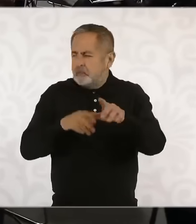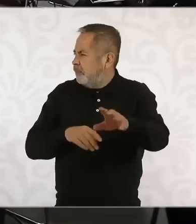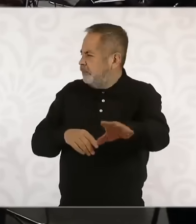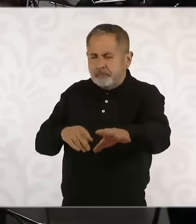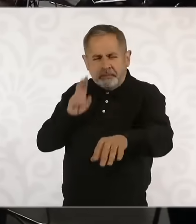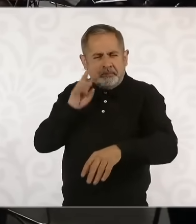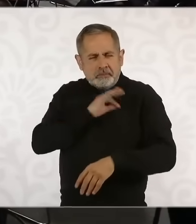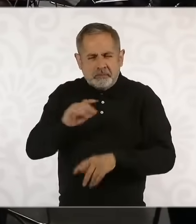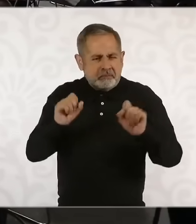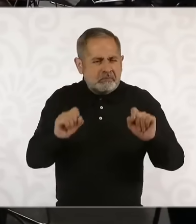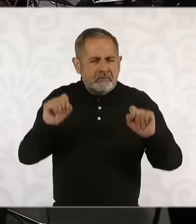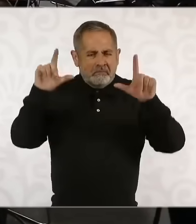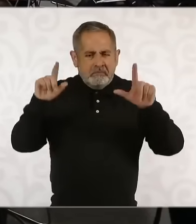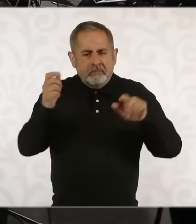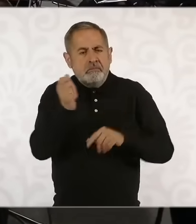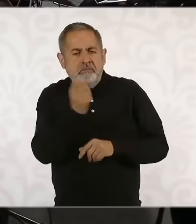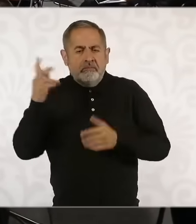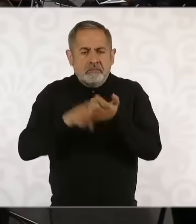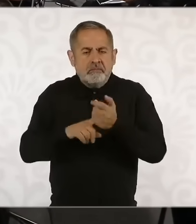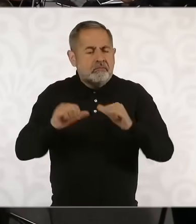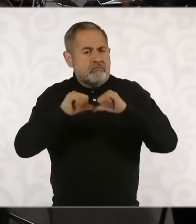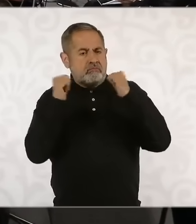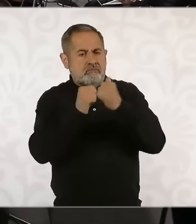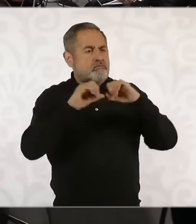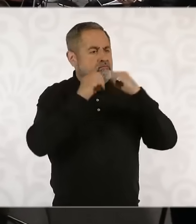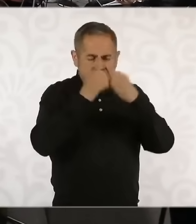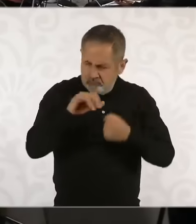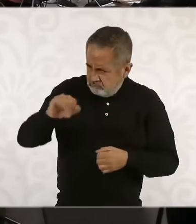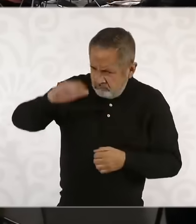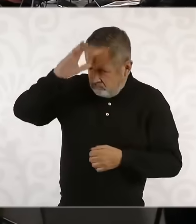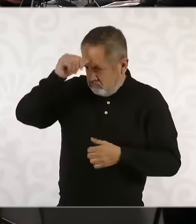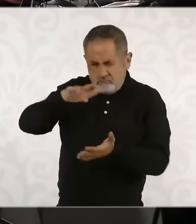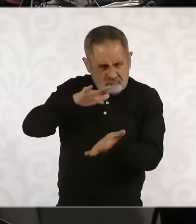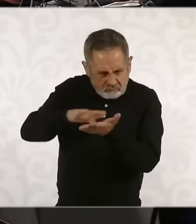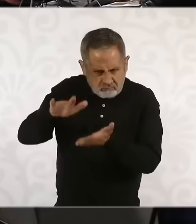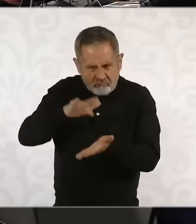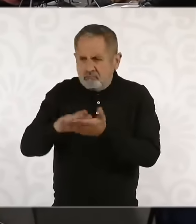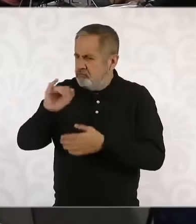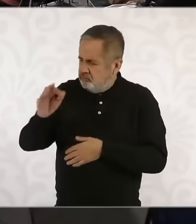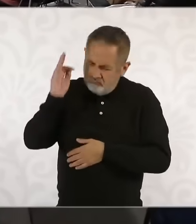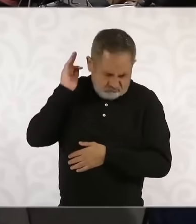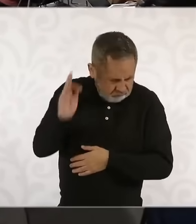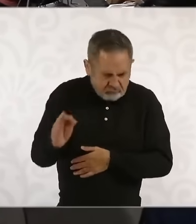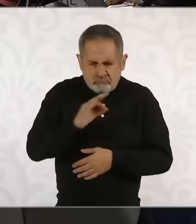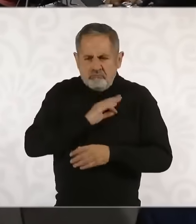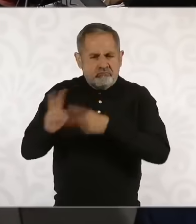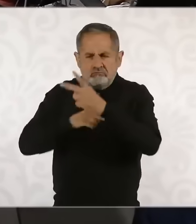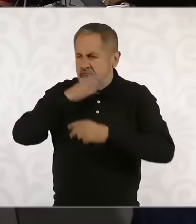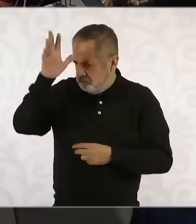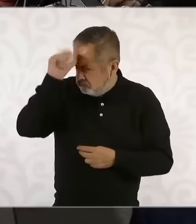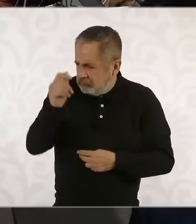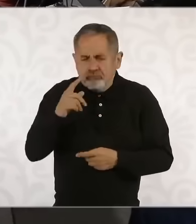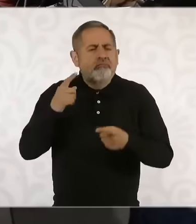poner algunas de las organizaciones que apoyaron este ya definitivamente esta iniciativa de la Ley